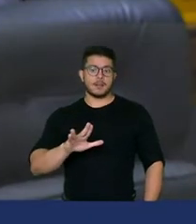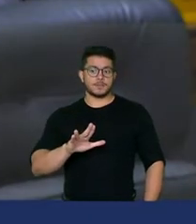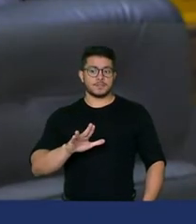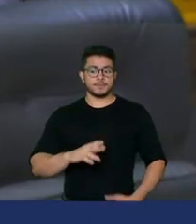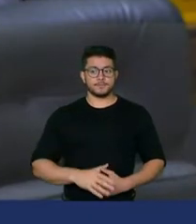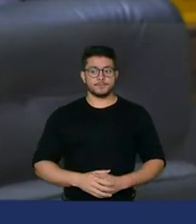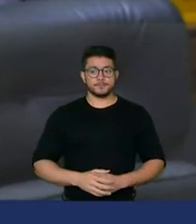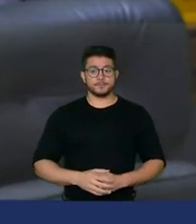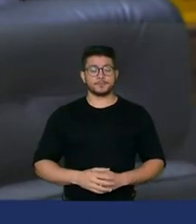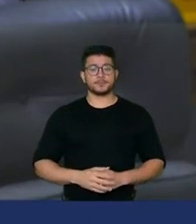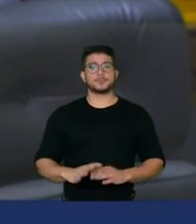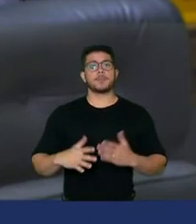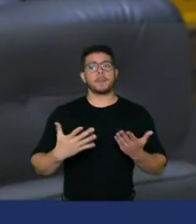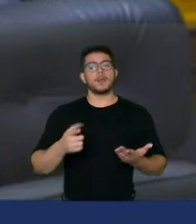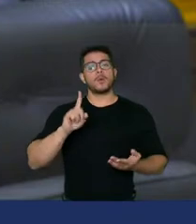TEM EPILEPSIA. CONTRA AQUELES QUE TEM DORES CRÔNICAS,